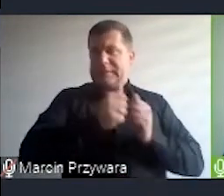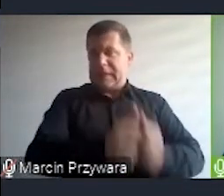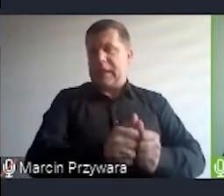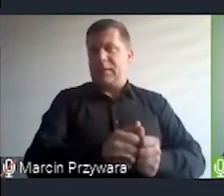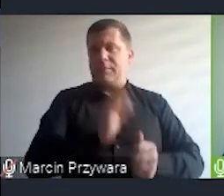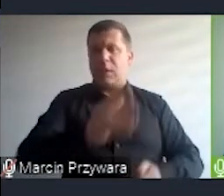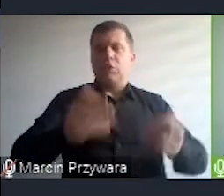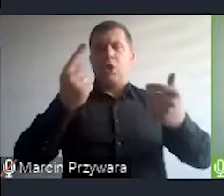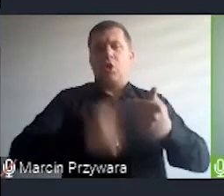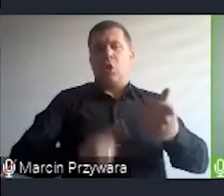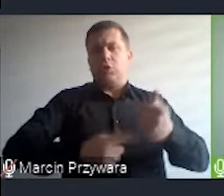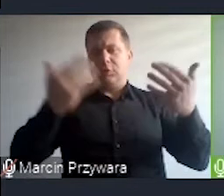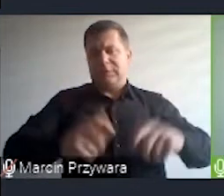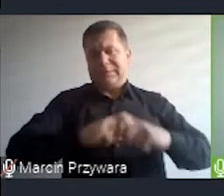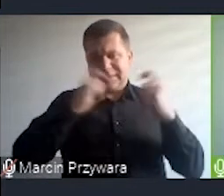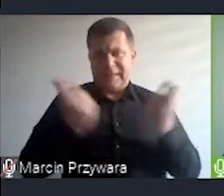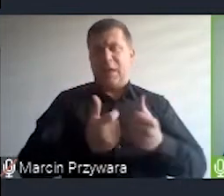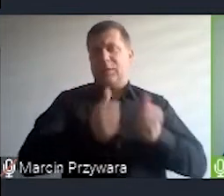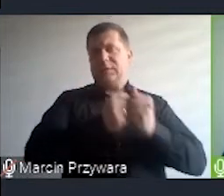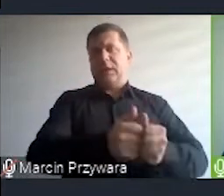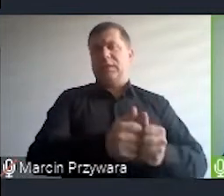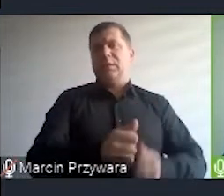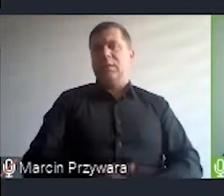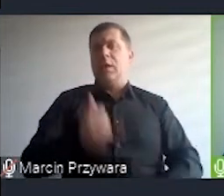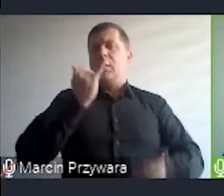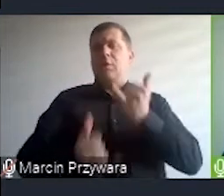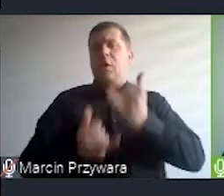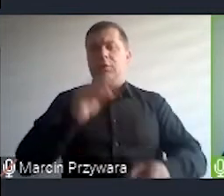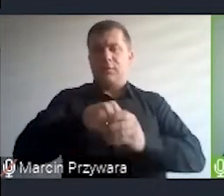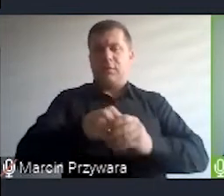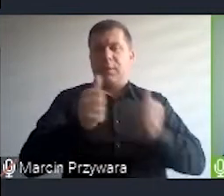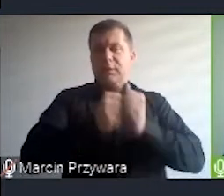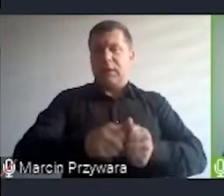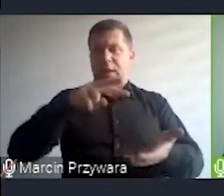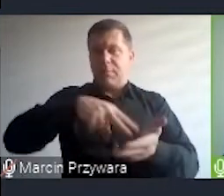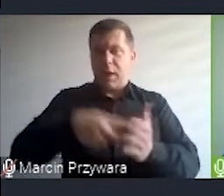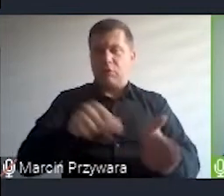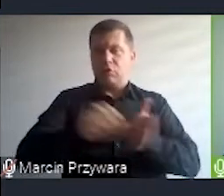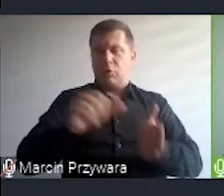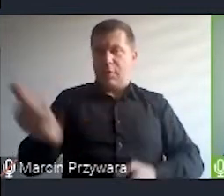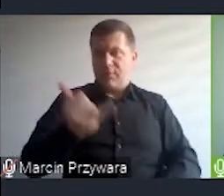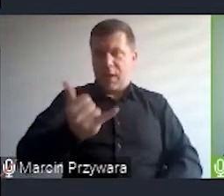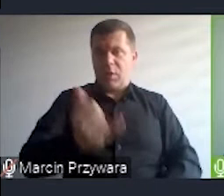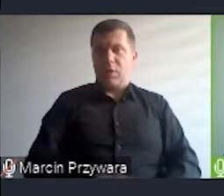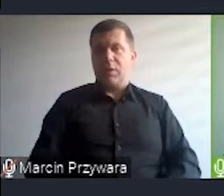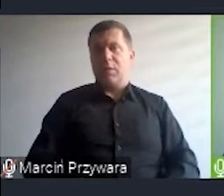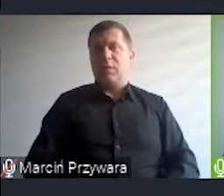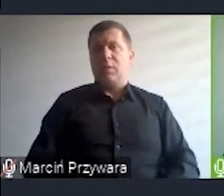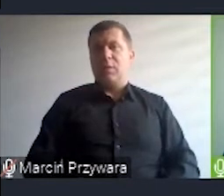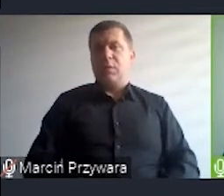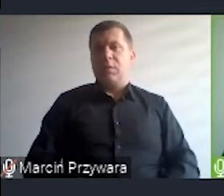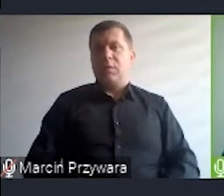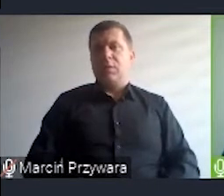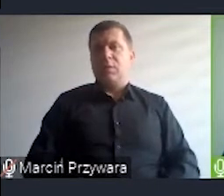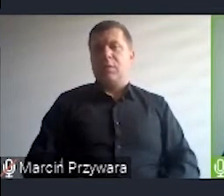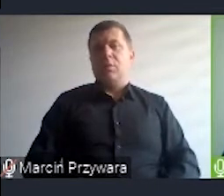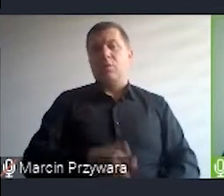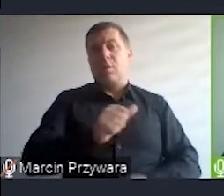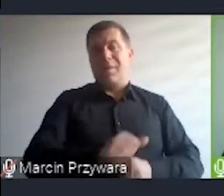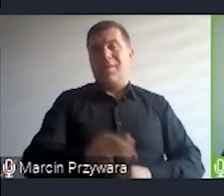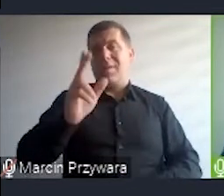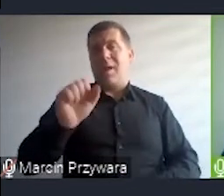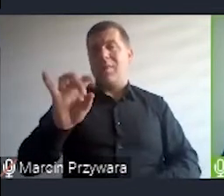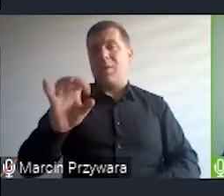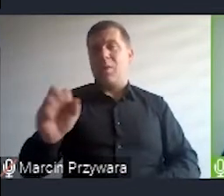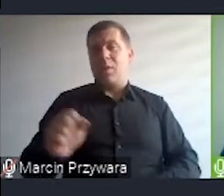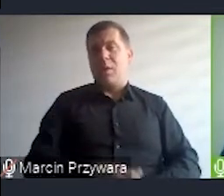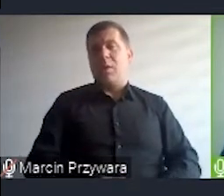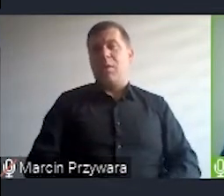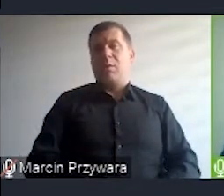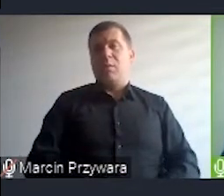będziecie rozliczać całość zadań. Jeśli w tych zadaniach zaplanowano środki trwałe, a to jest kategoria podlegająca limitom,